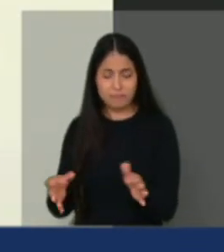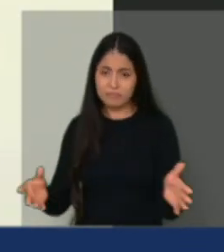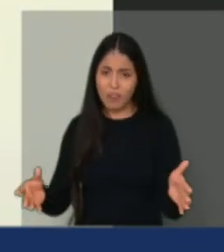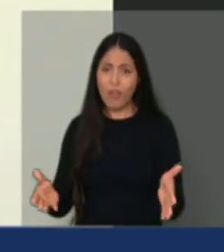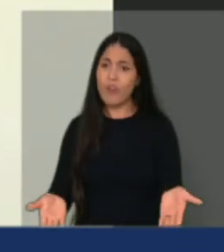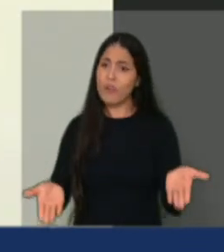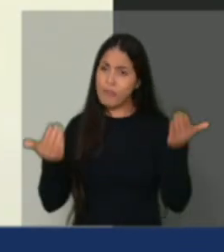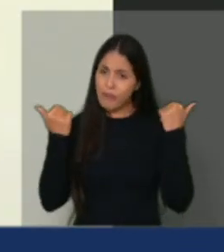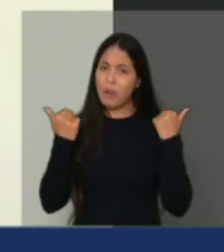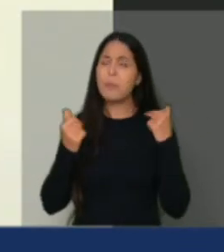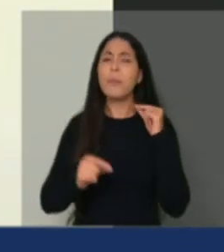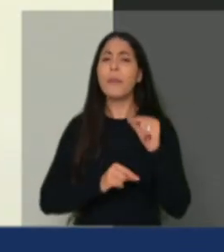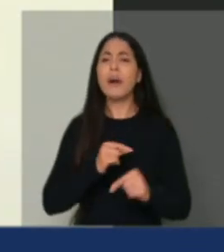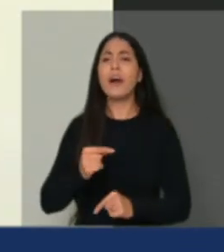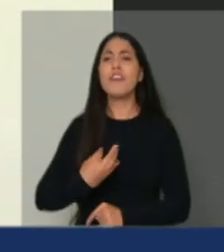TER UM VOTO A FAVOR DA VIDA, DA DIGNIDADE, É , DIGNIDADE